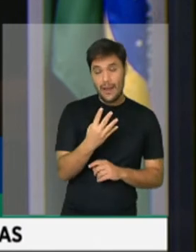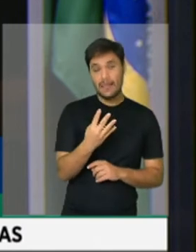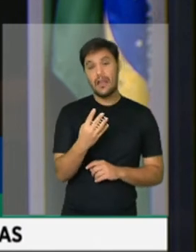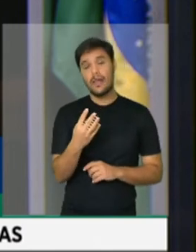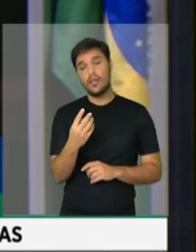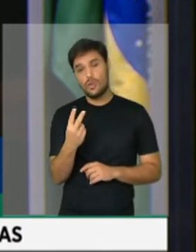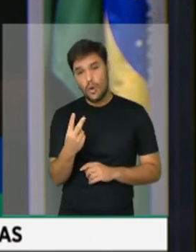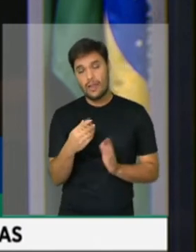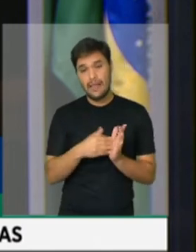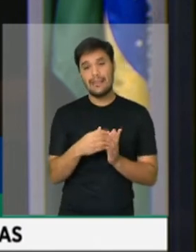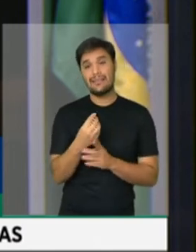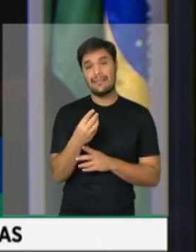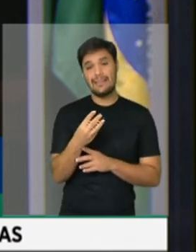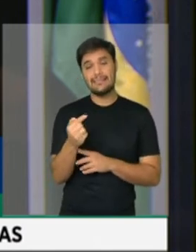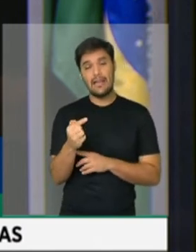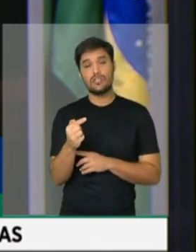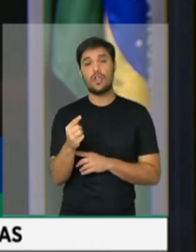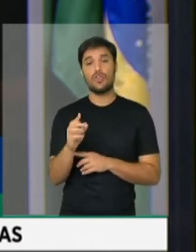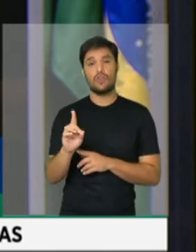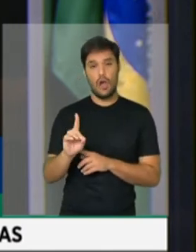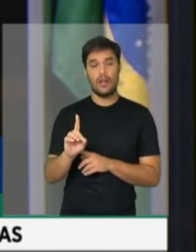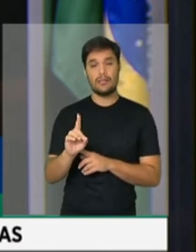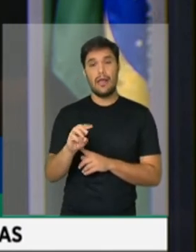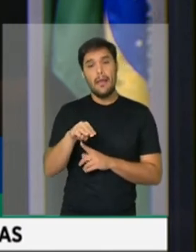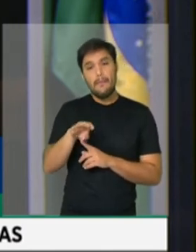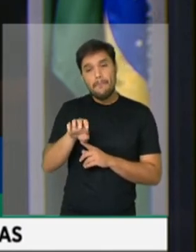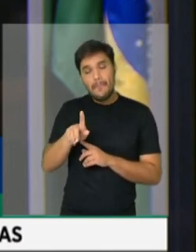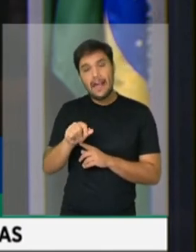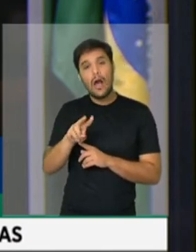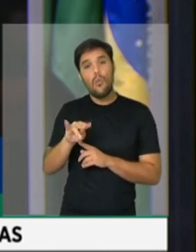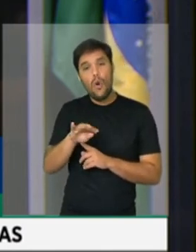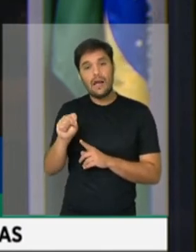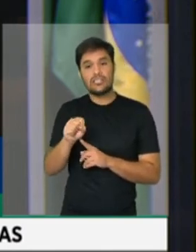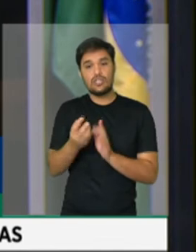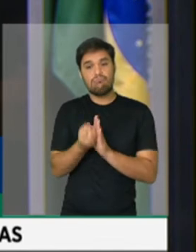DE JANEIRO. COMO ESSENCIAL CONTROLAR ITAIPU BINACIONAL E ELETRONUCLEAR SEGUNDO